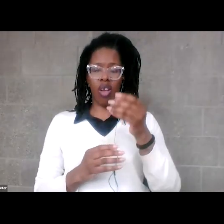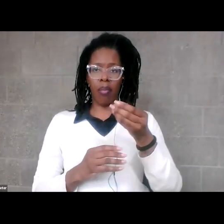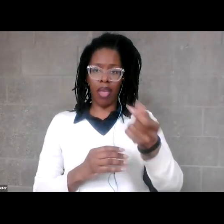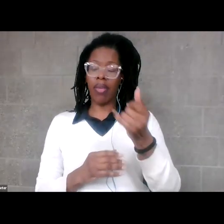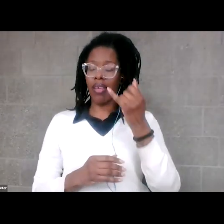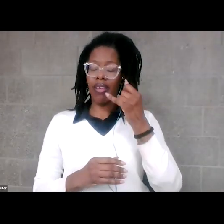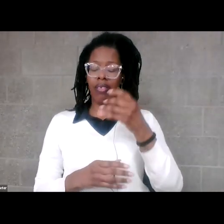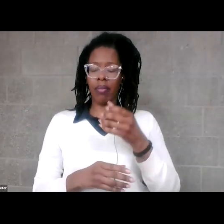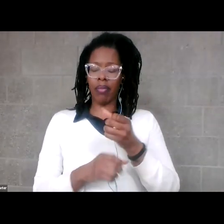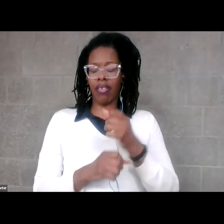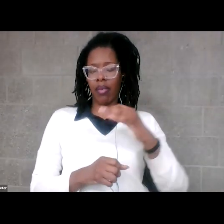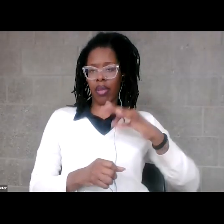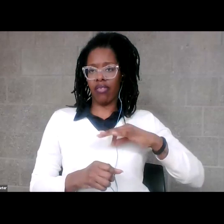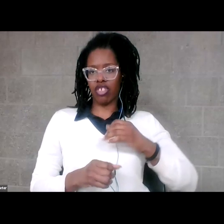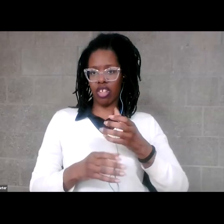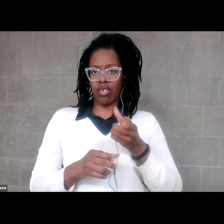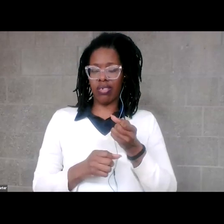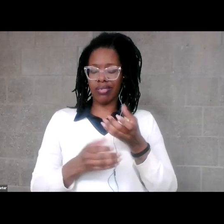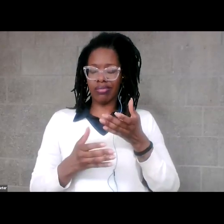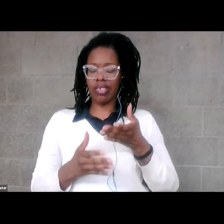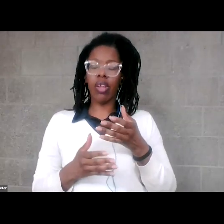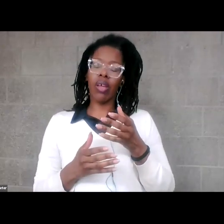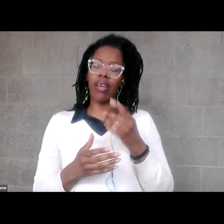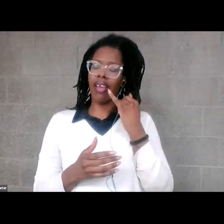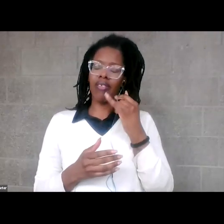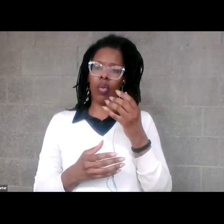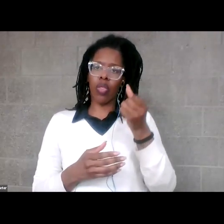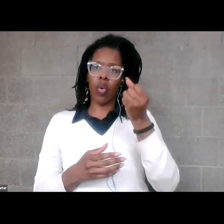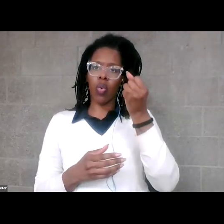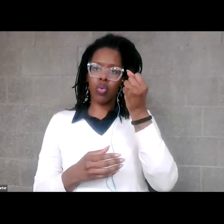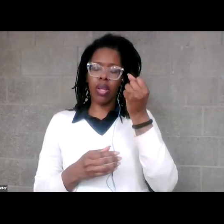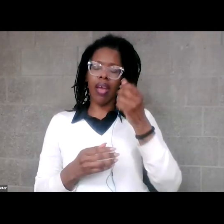con una tasa de retención mayor al 10% y desean una tasa de recuperación más baja,